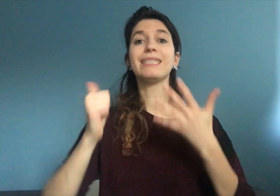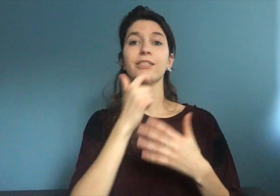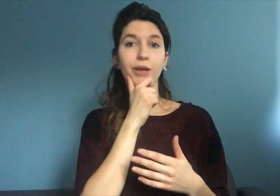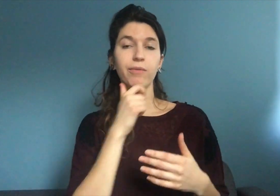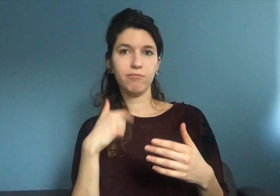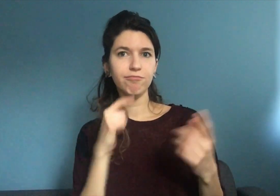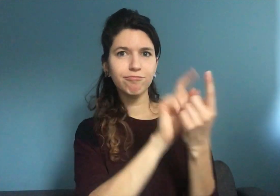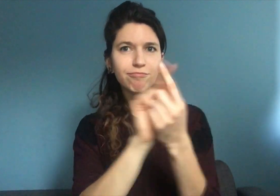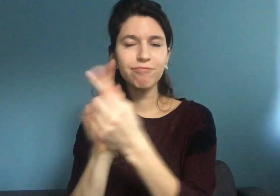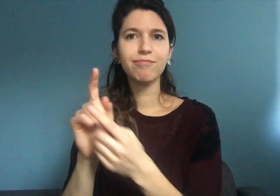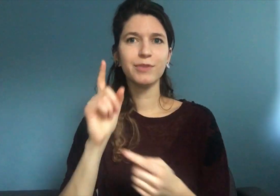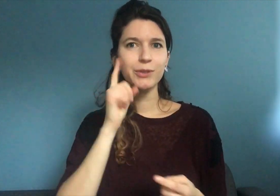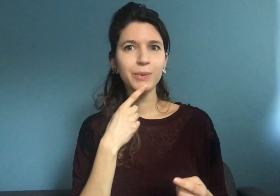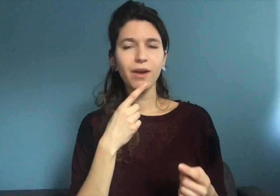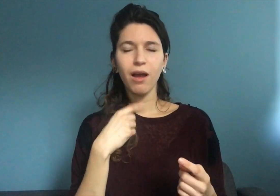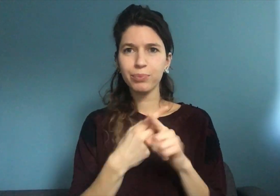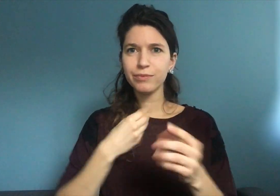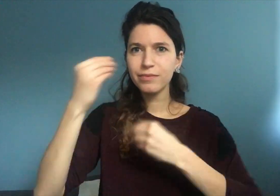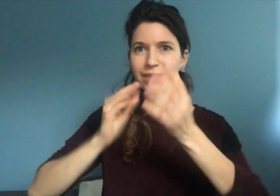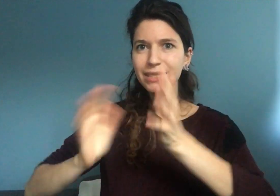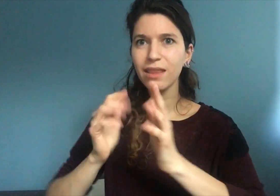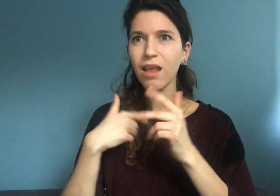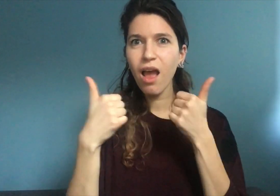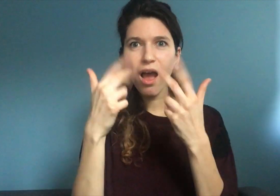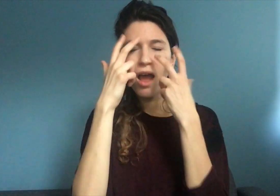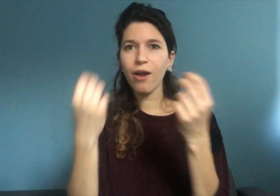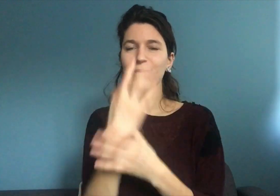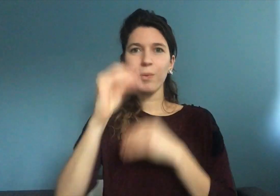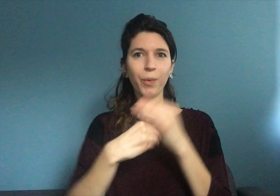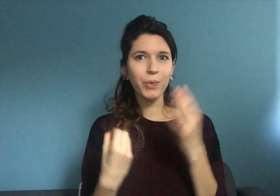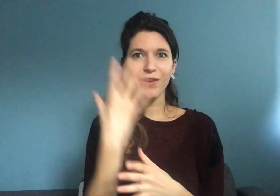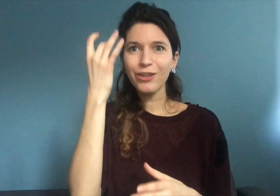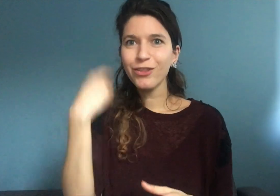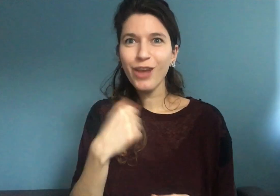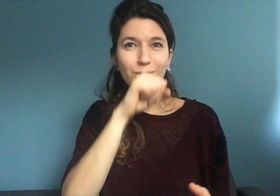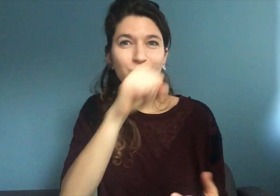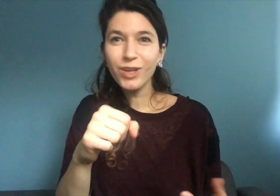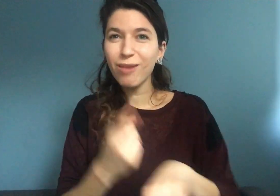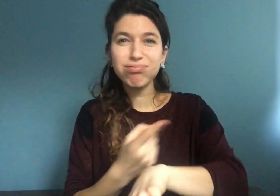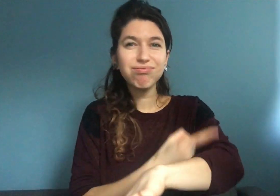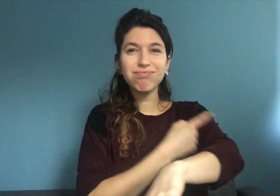Vers 16 ans, j’ai commencé à rencontrer des sourds et à apprendre la langue des signes. J’ai adoré découvrir ce nouveau monde, cette nouvelle culture.